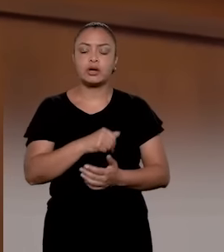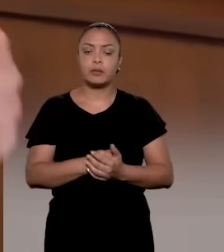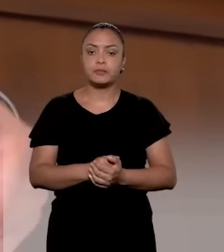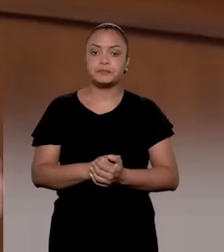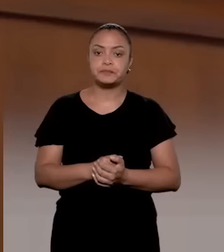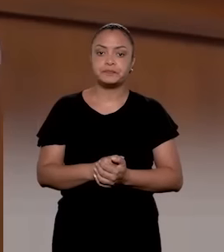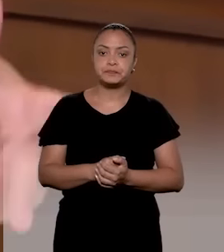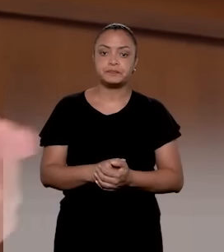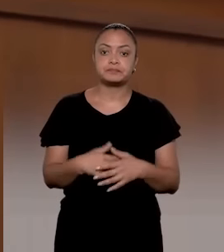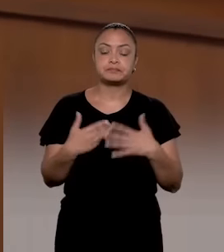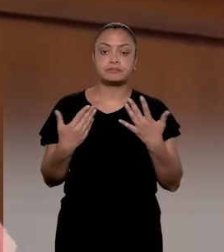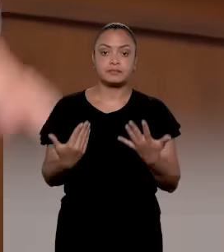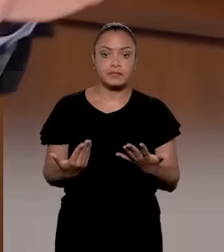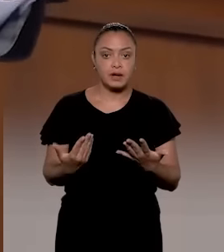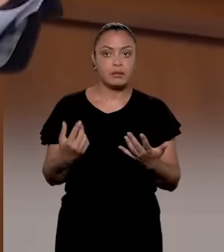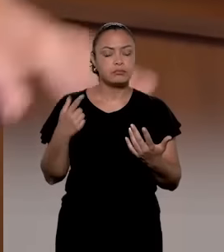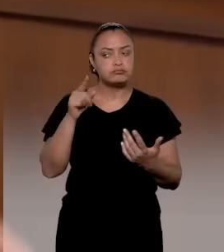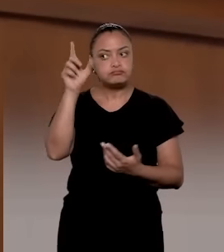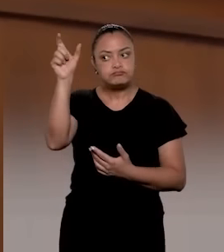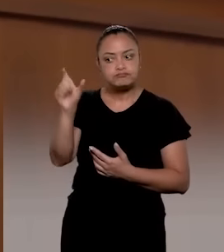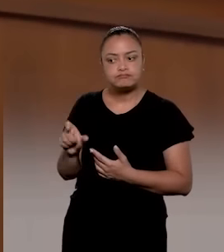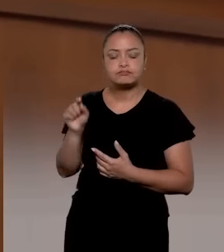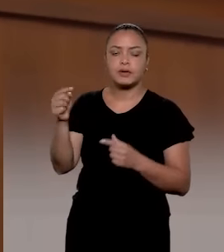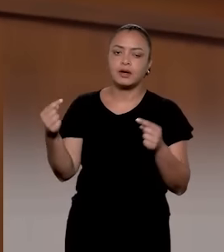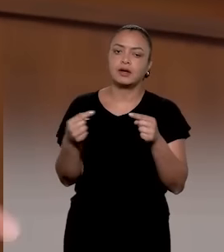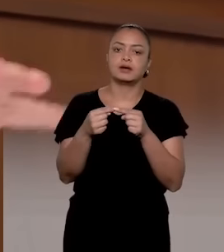Mato Grosso do Sul, subindo para o Mato Grosso, enfim. Então, o senhor, aqui eu